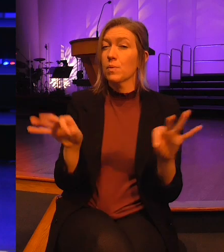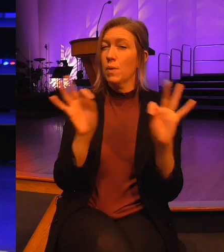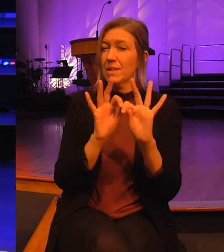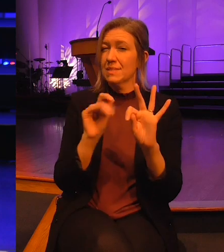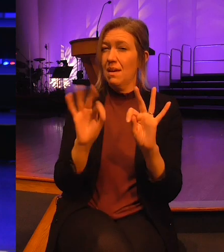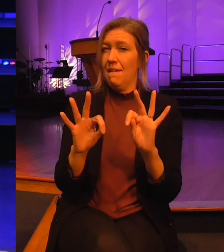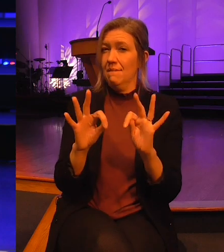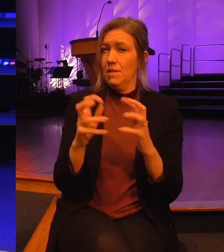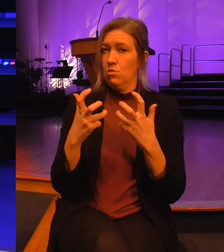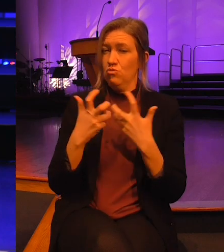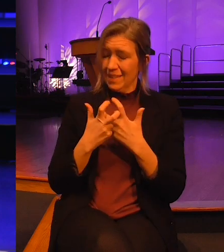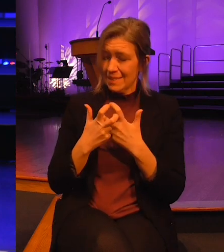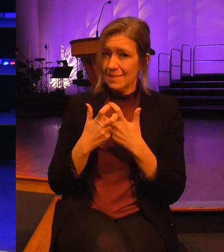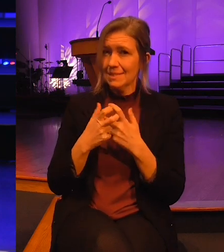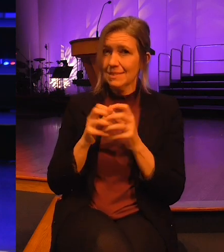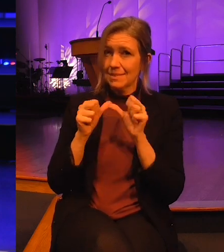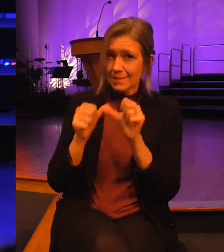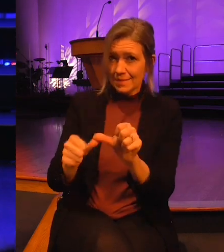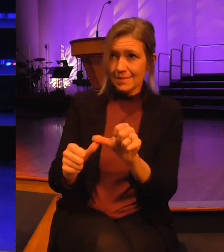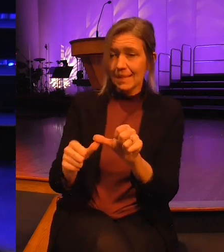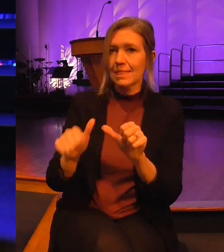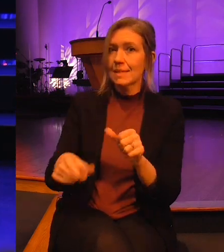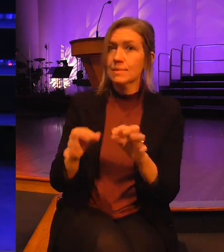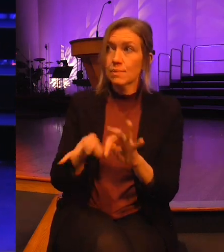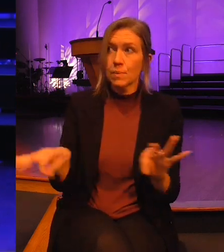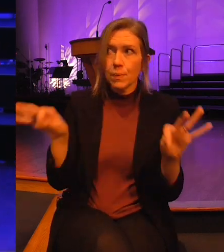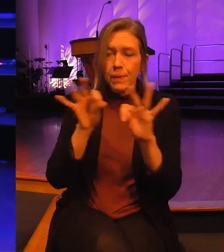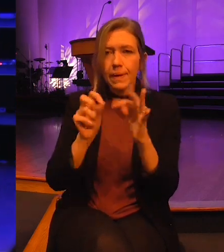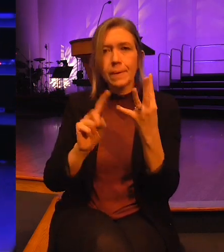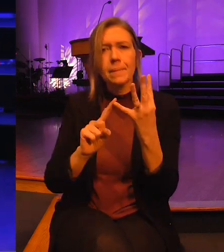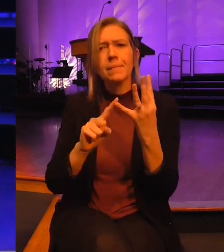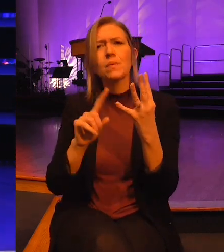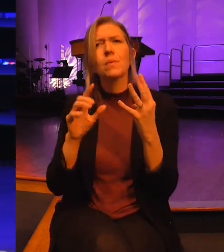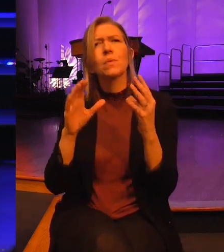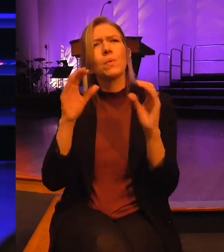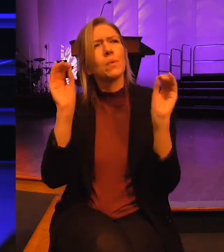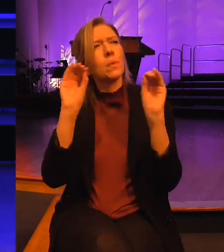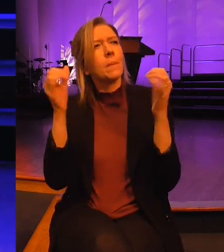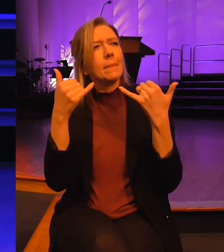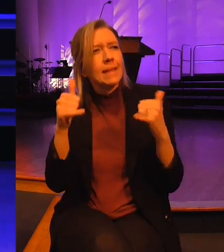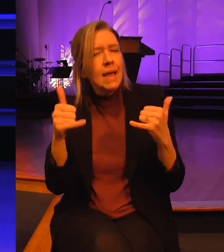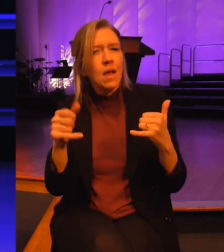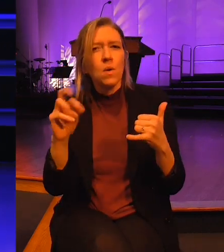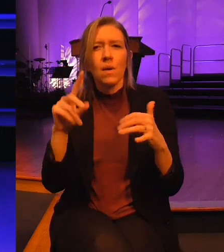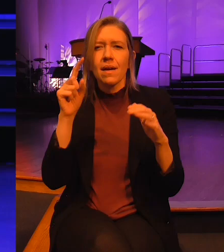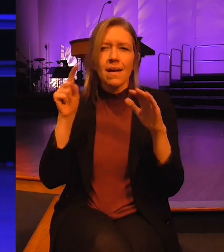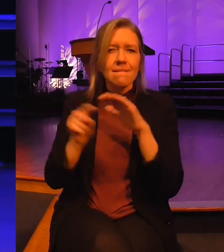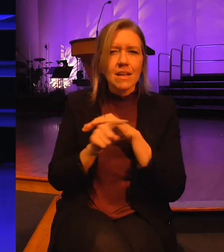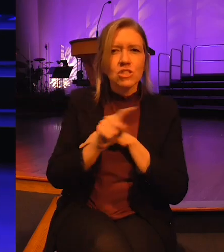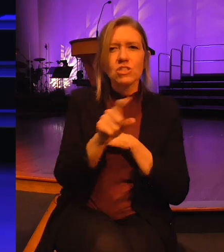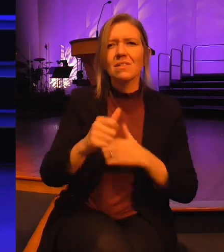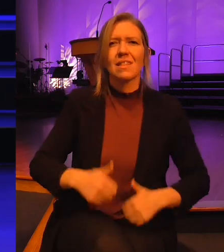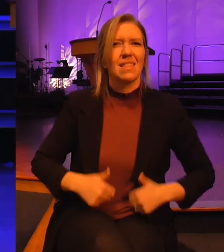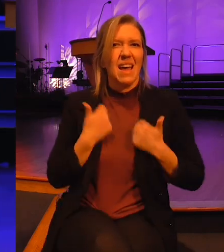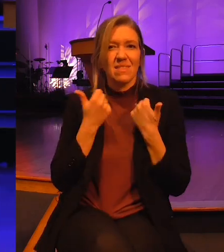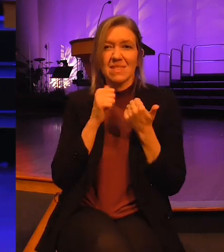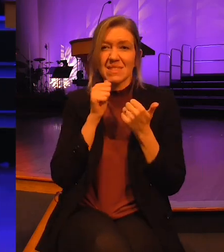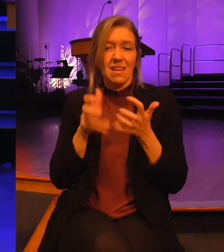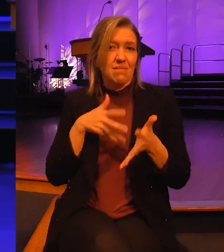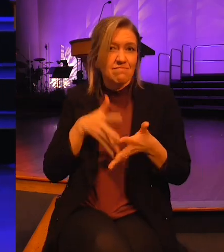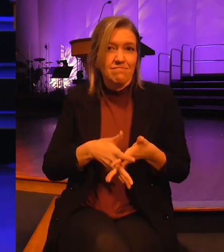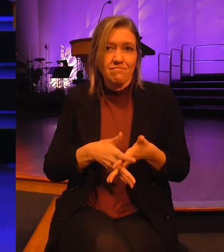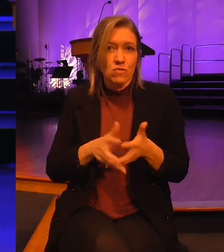porque sin un poco de juego y Aventura. la vida no resuena, así que decide cuáles